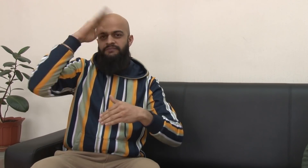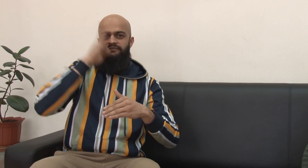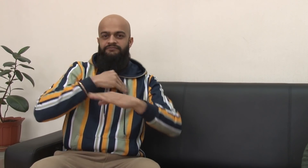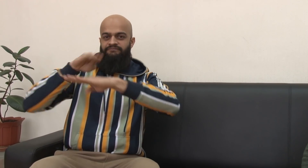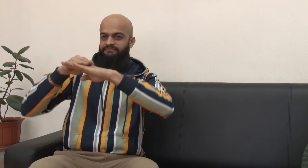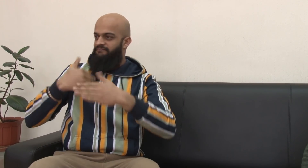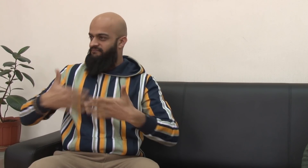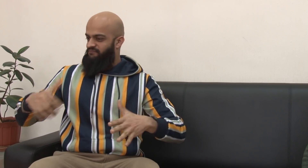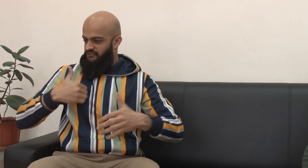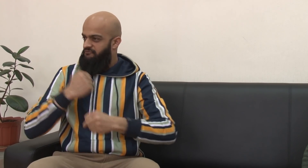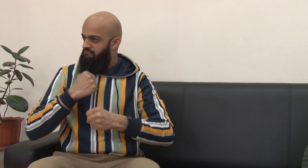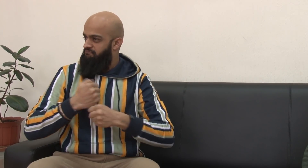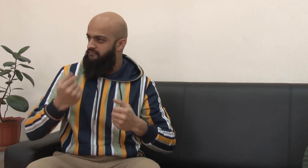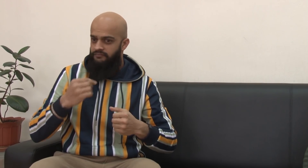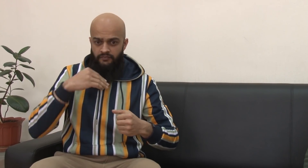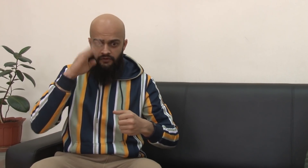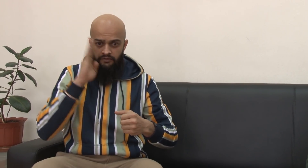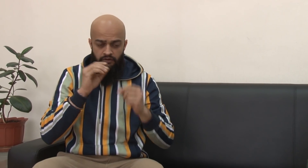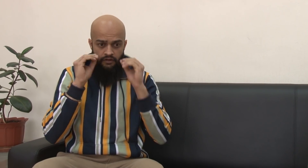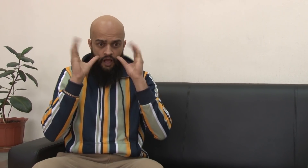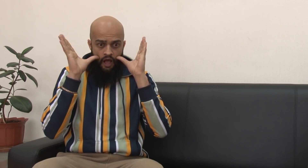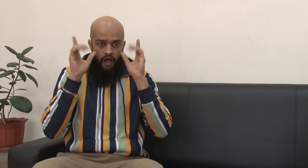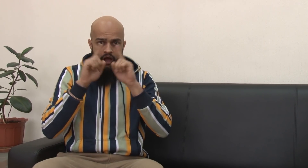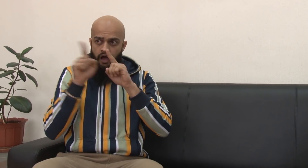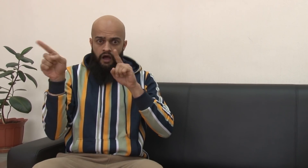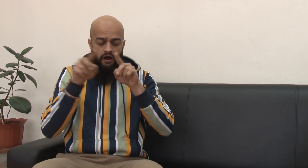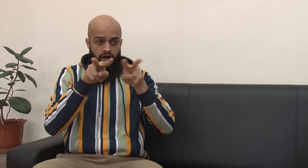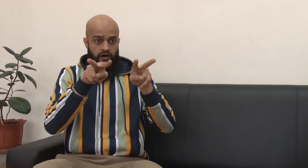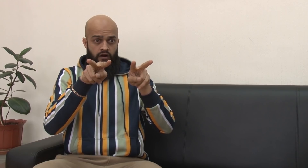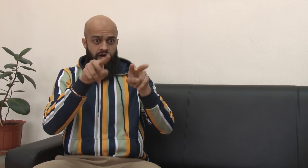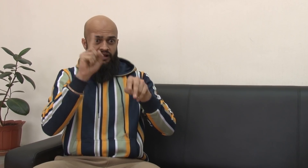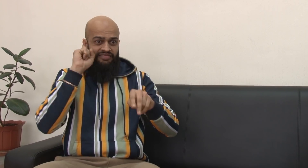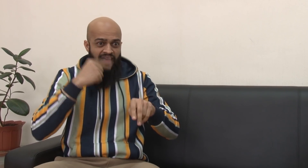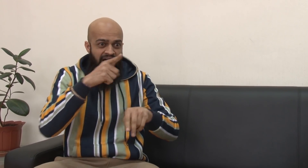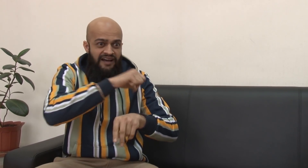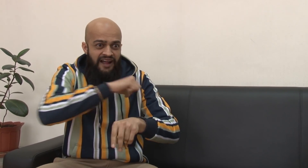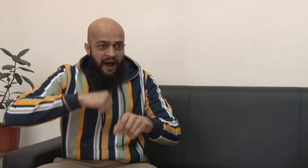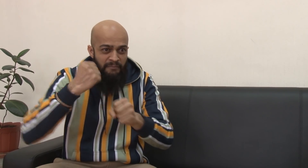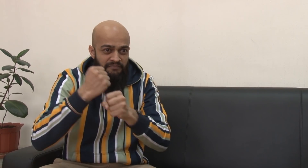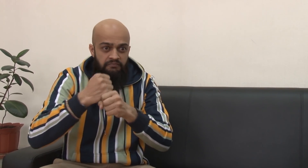После этого я сказал родителям, что я уже самостоятельно зарабатываю деньги. Они удивились и порадовались: глухой, но сам зарабатывает!